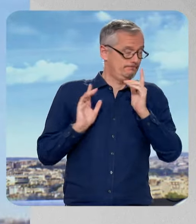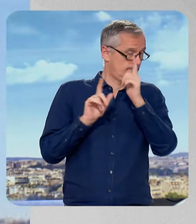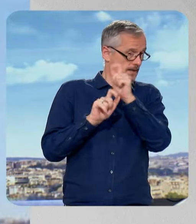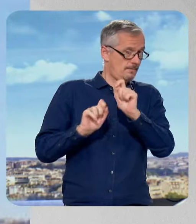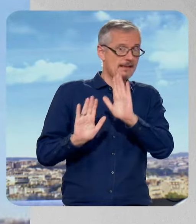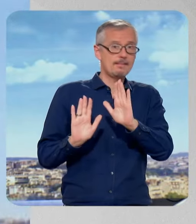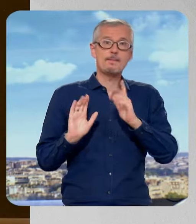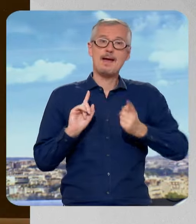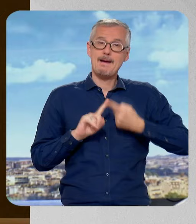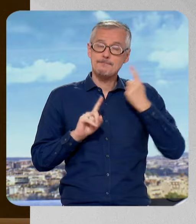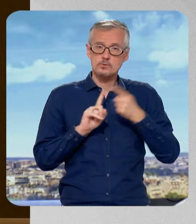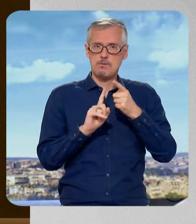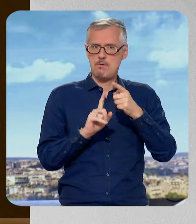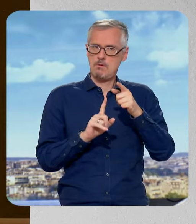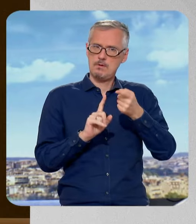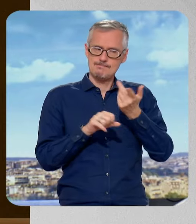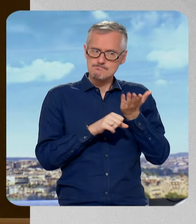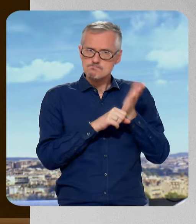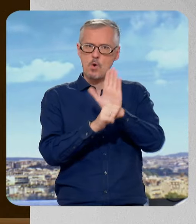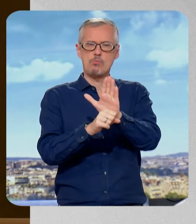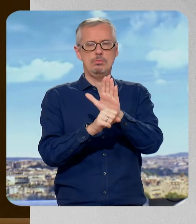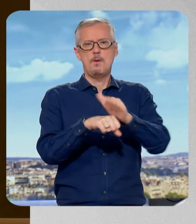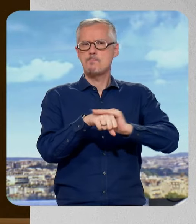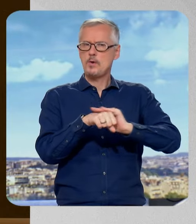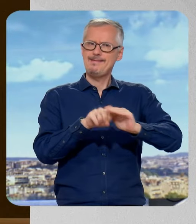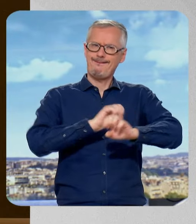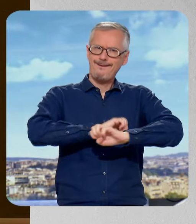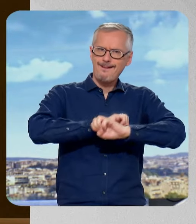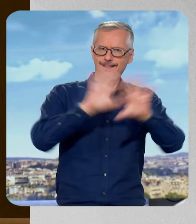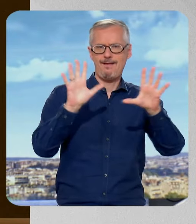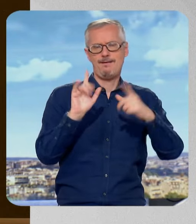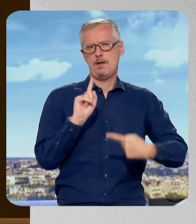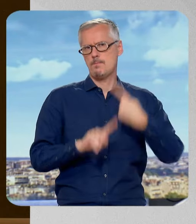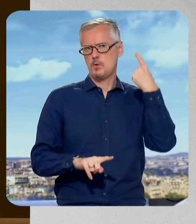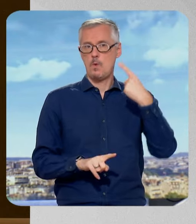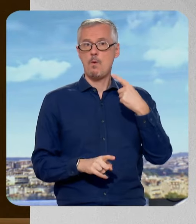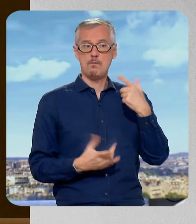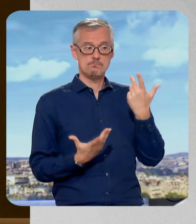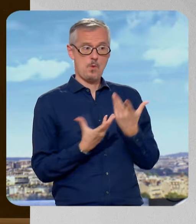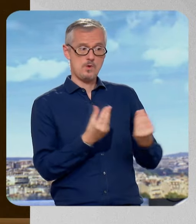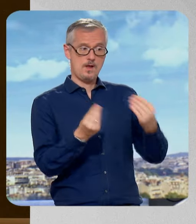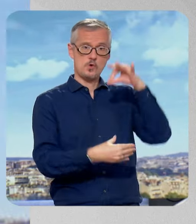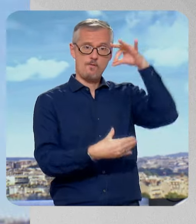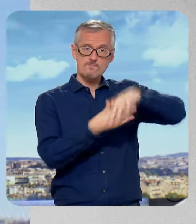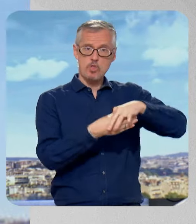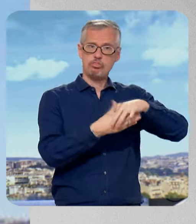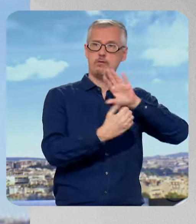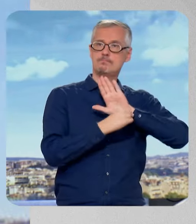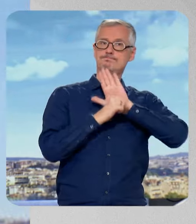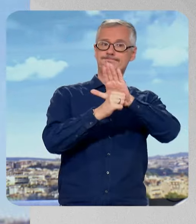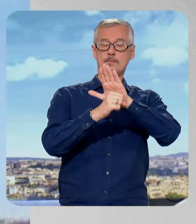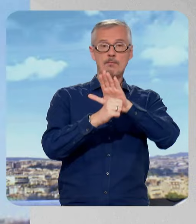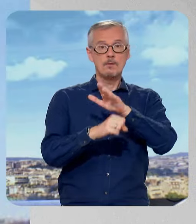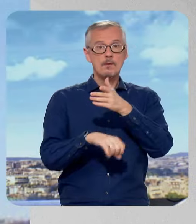Il y a eu un déni, un irrespect du vote des Français par le président de la République.